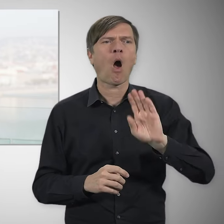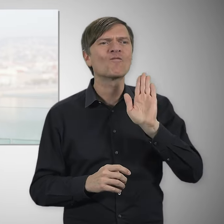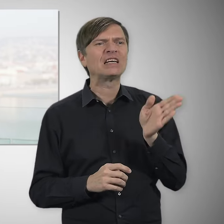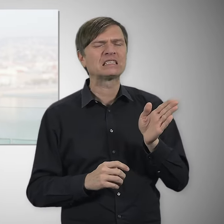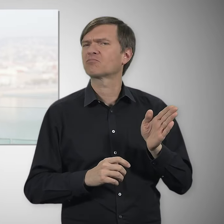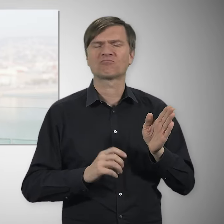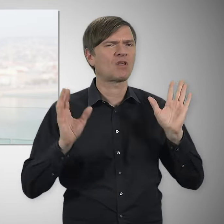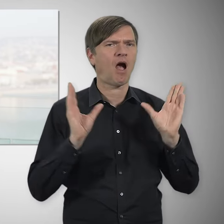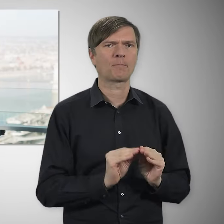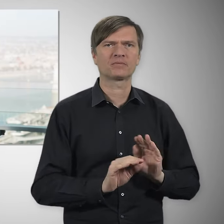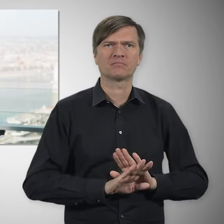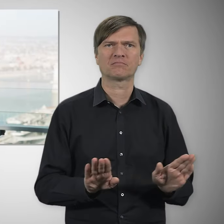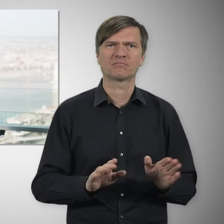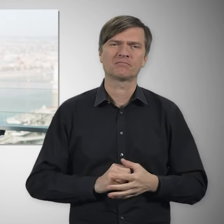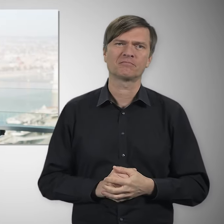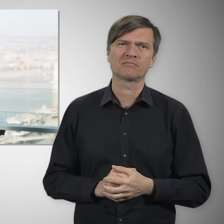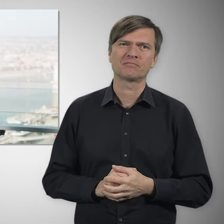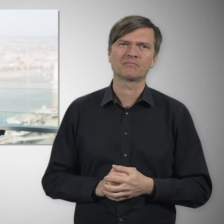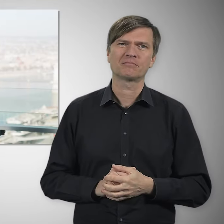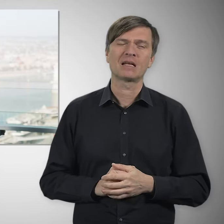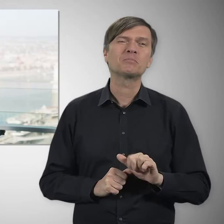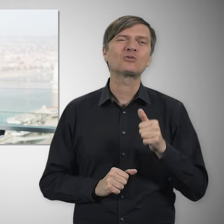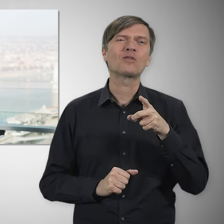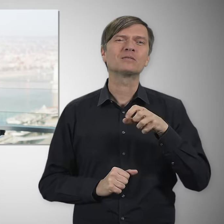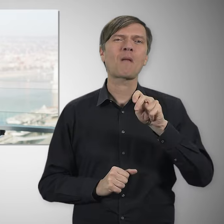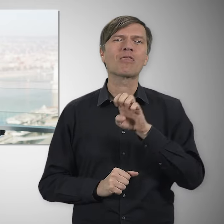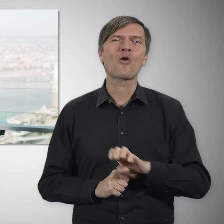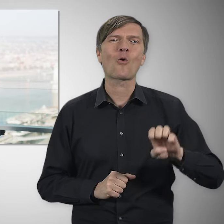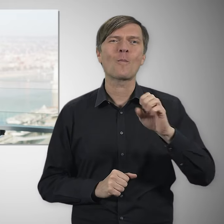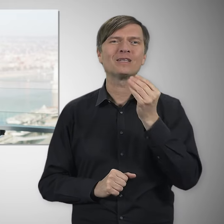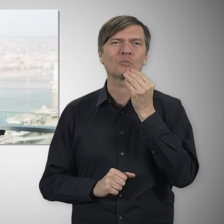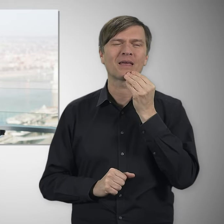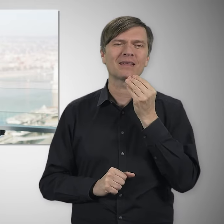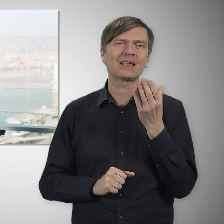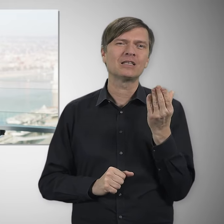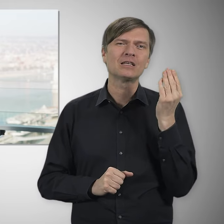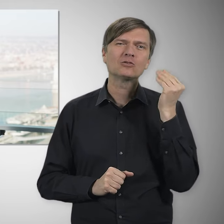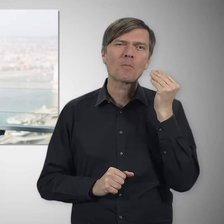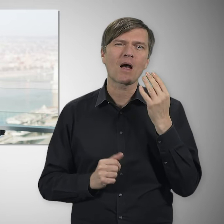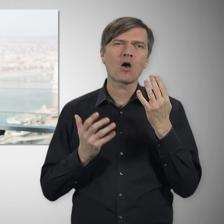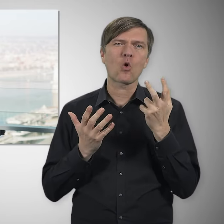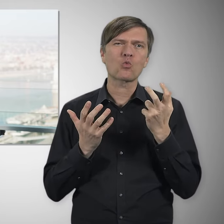Westen abzubauen. Unvergessen das „Paneuropäisches Picknick“ bereits im Sommer 1989,